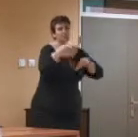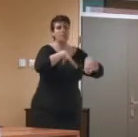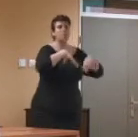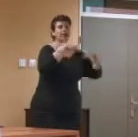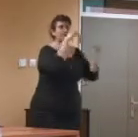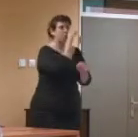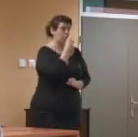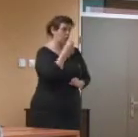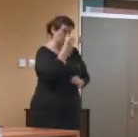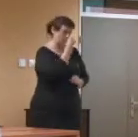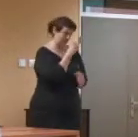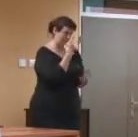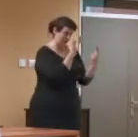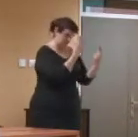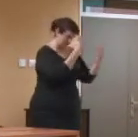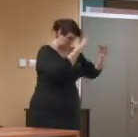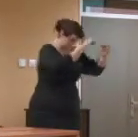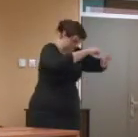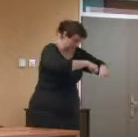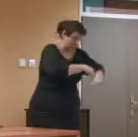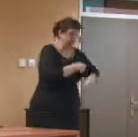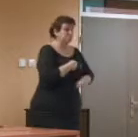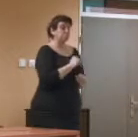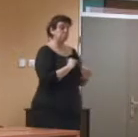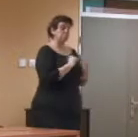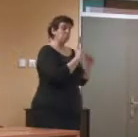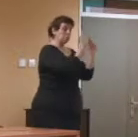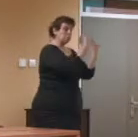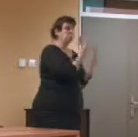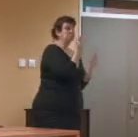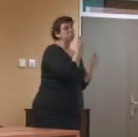que pasa de un valor inicial de 80 millones de euros